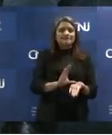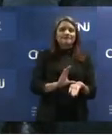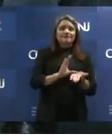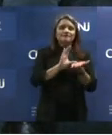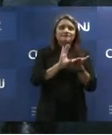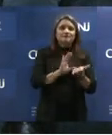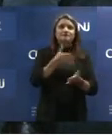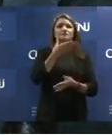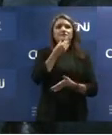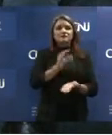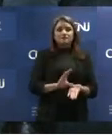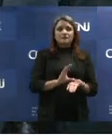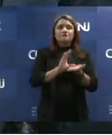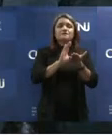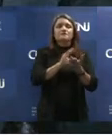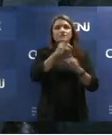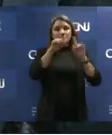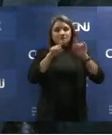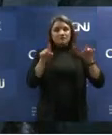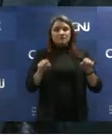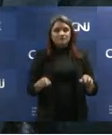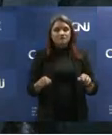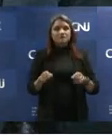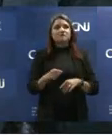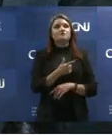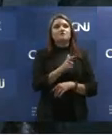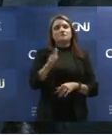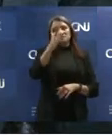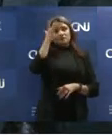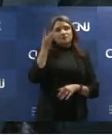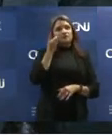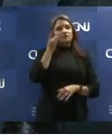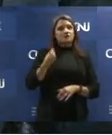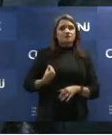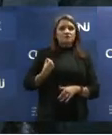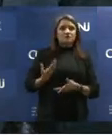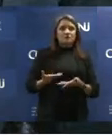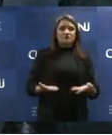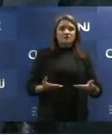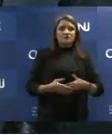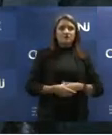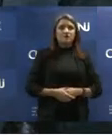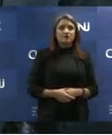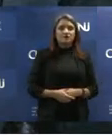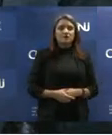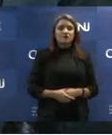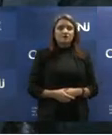servidoras, servidores e demais presentes aqui. Aproveito o ensejo. Primeira oportunidade